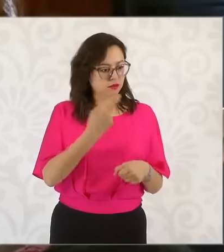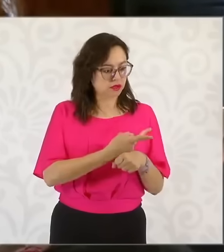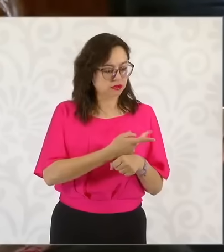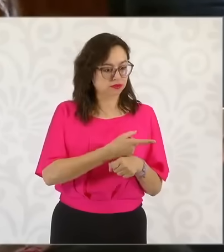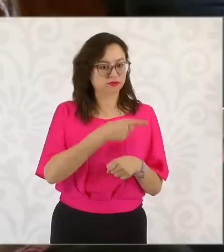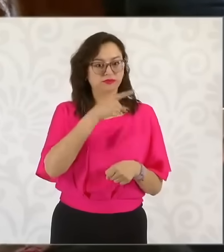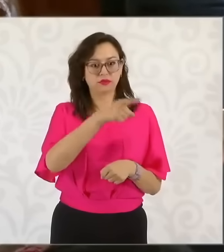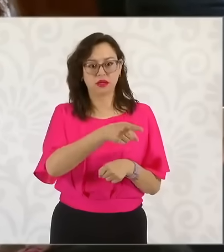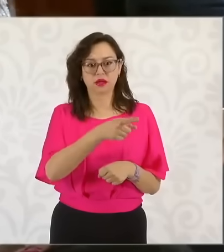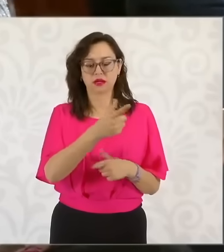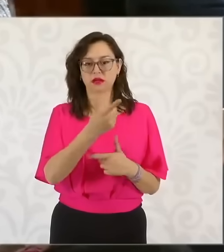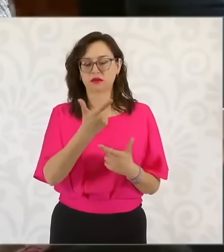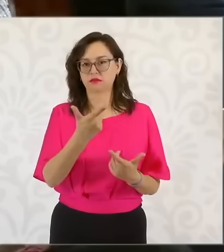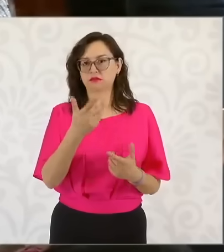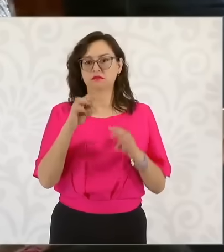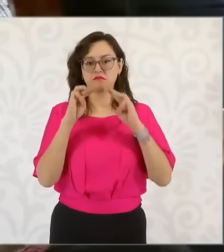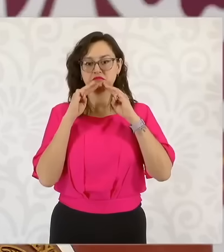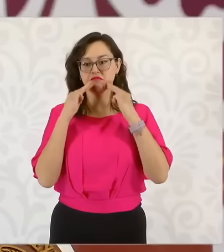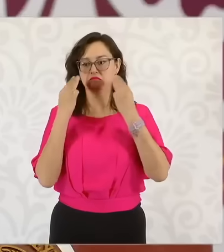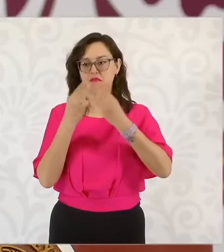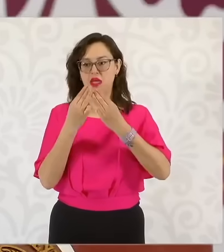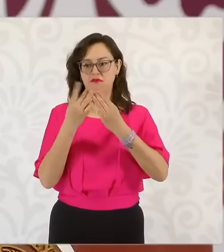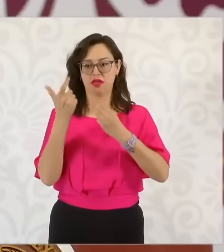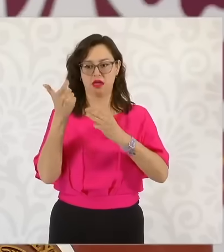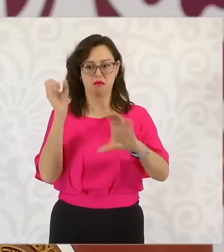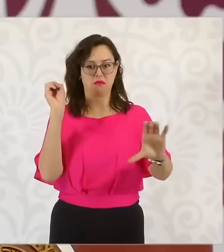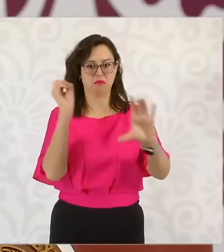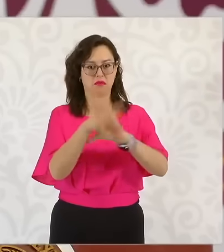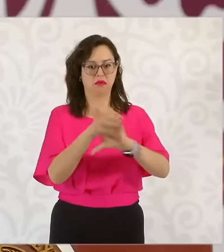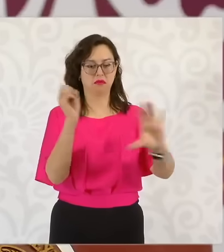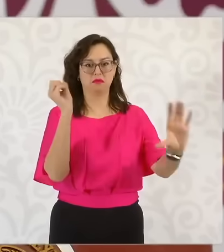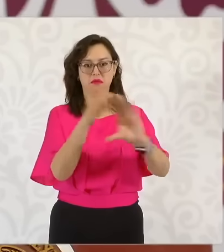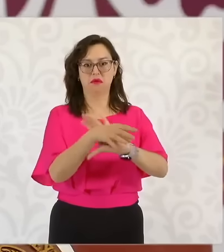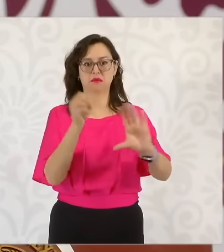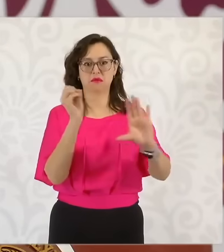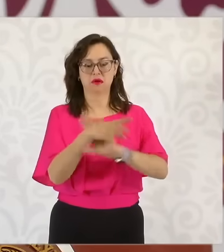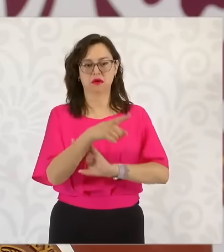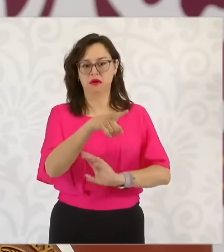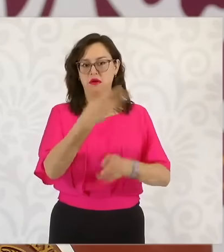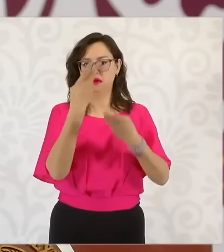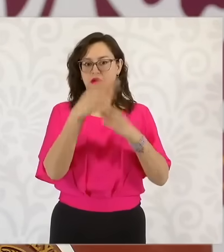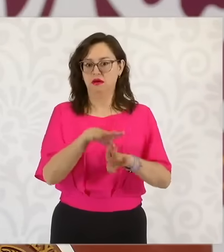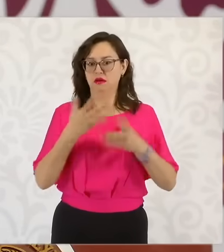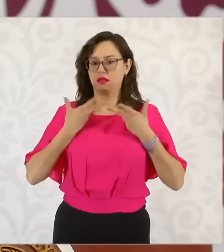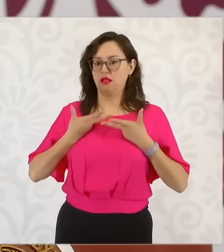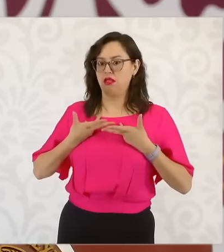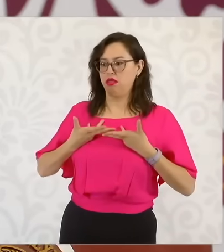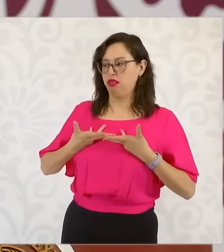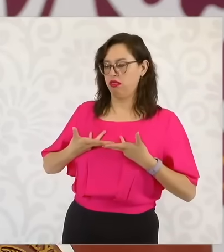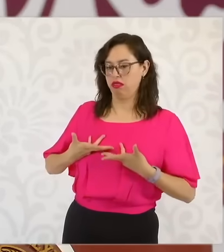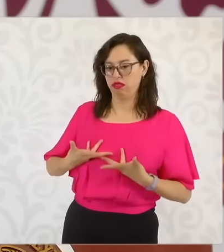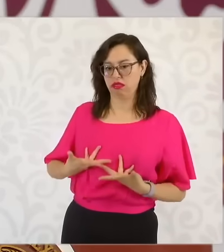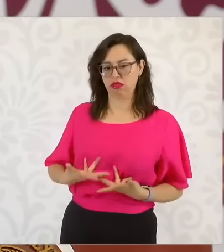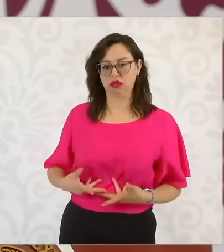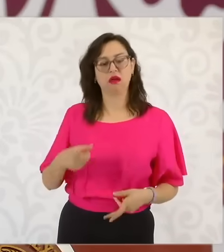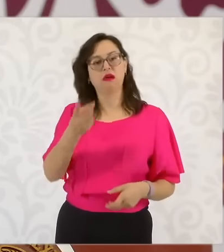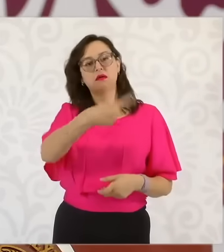en los juicios de lavado de dinero justamente porque eso no está con claridad establecido y